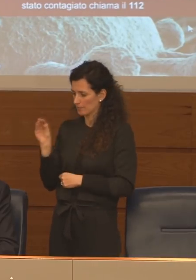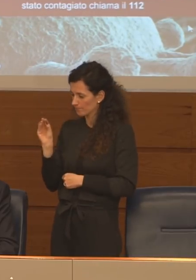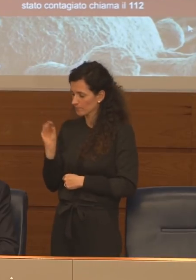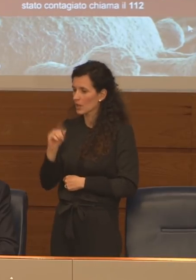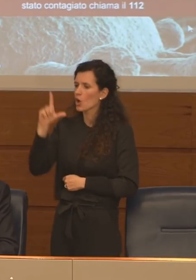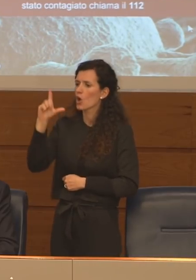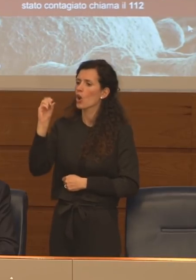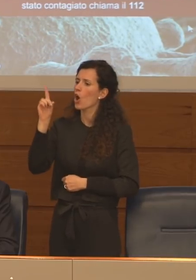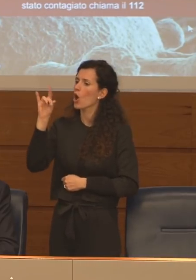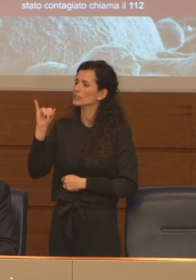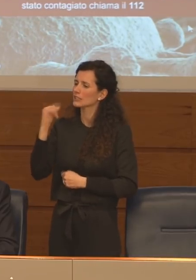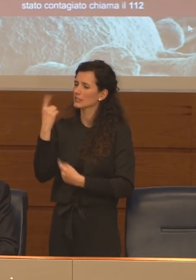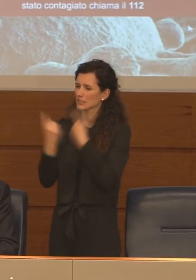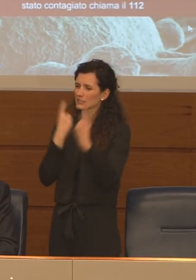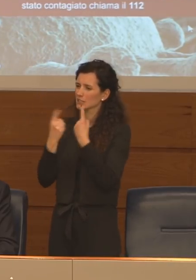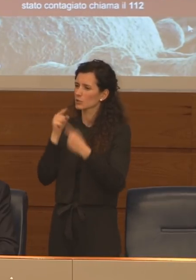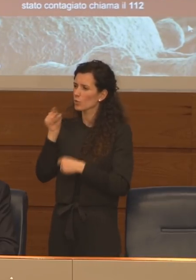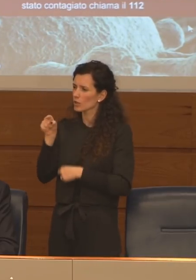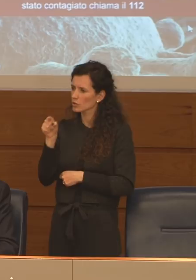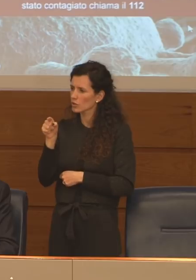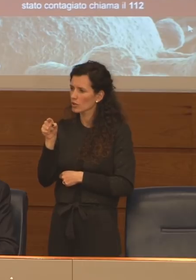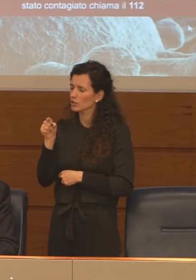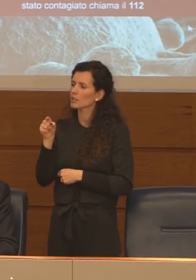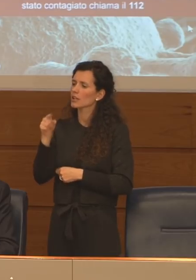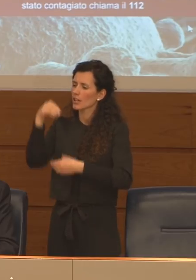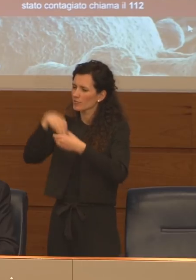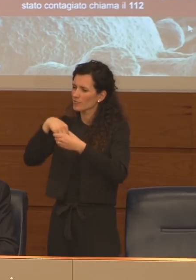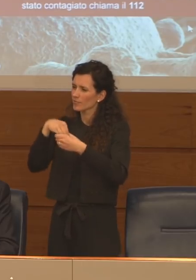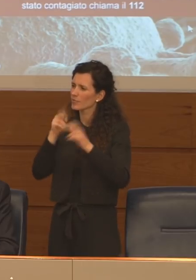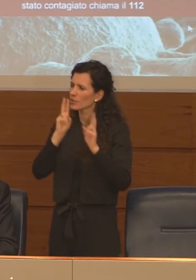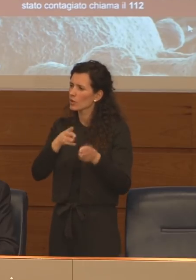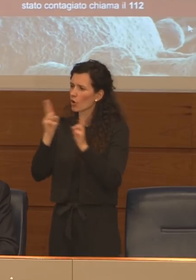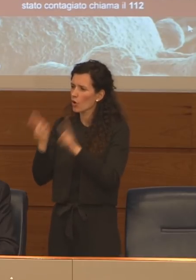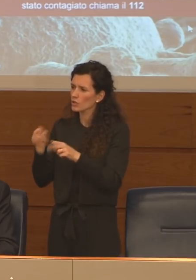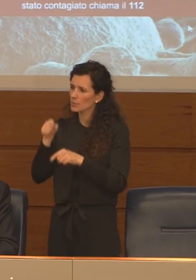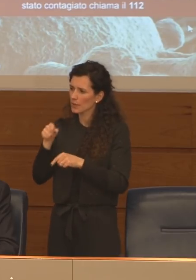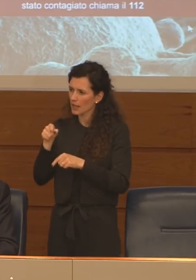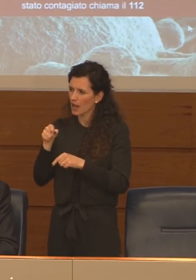di Lodi che è stata considerata critica in ospedale perché ci sarebbero troppi